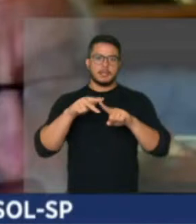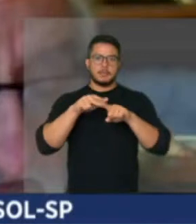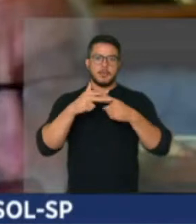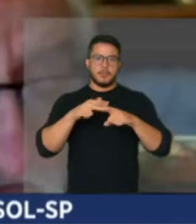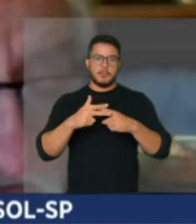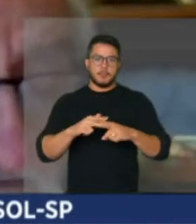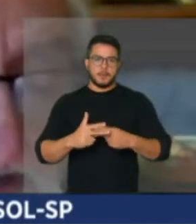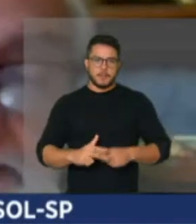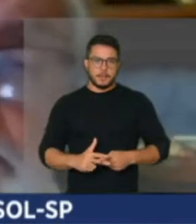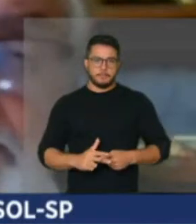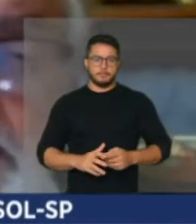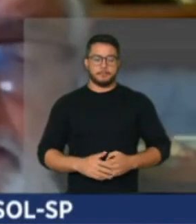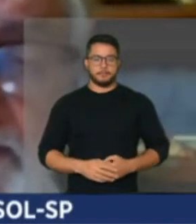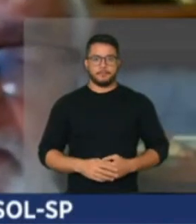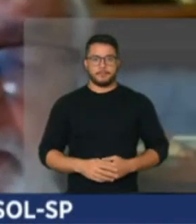COMBATE AOS CRIMES CIBERNÉ